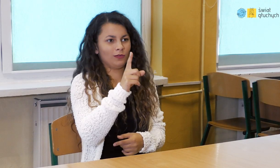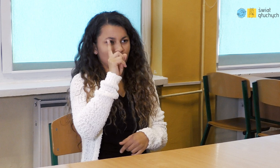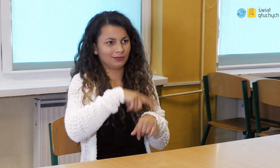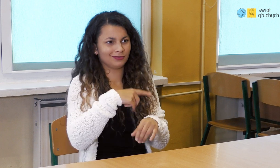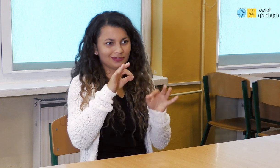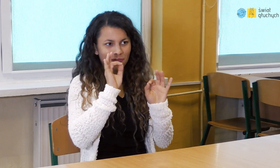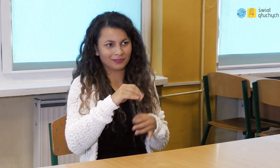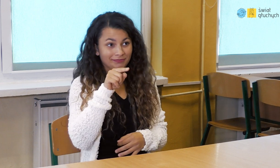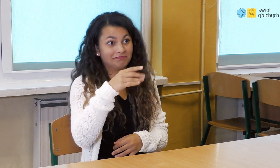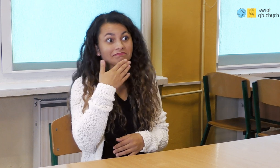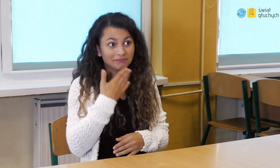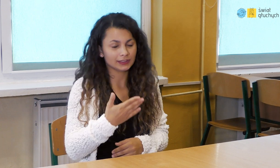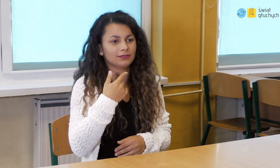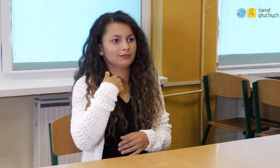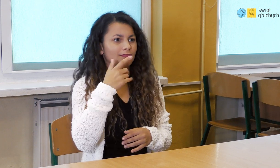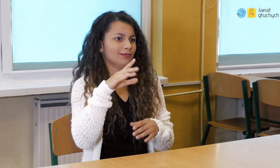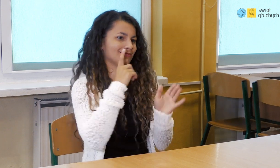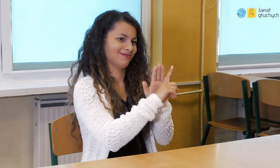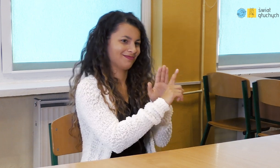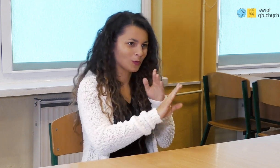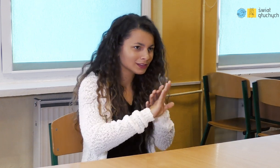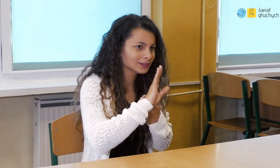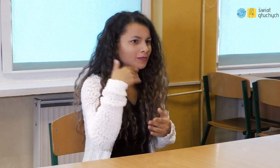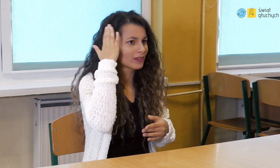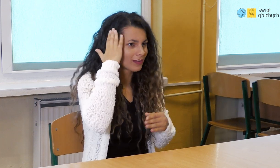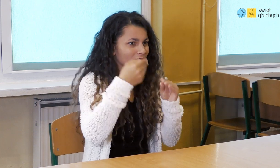Dzięki tym zajęciom chodziliśmy na wystawy do muzeum,